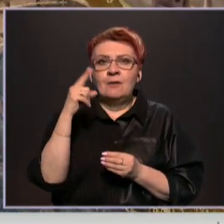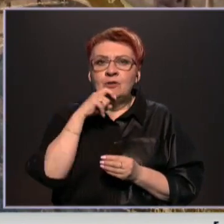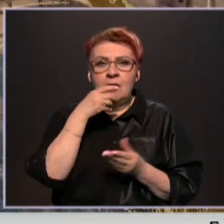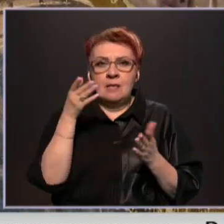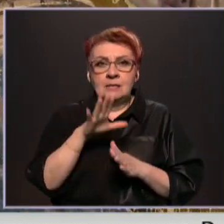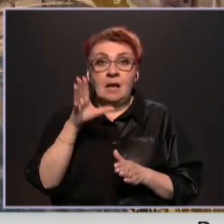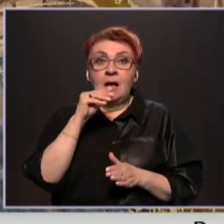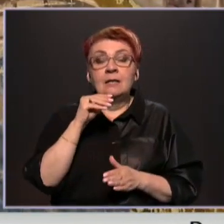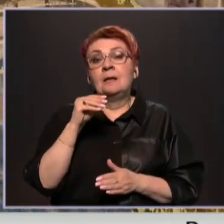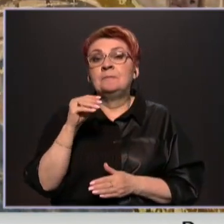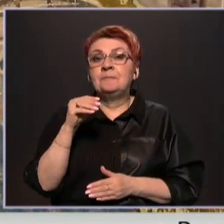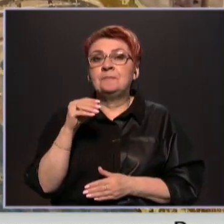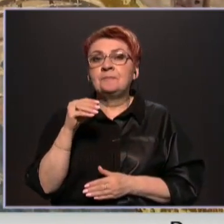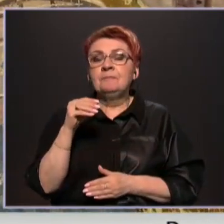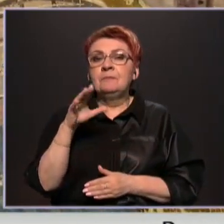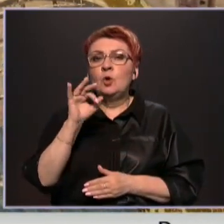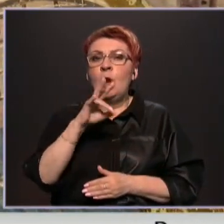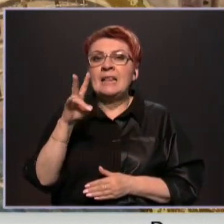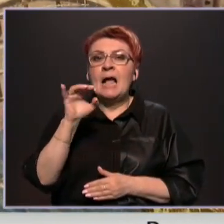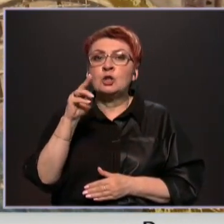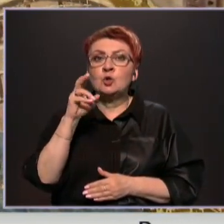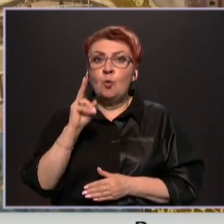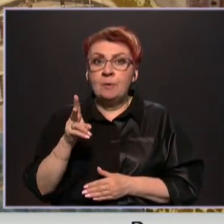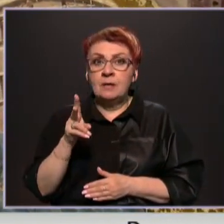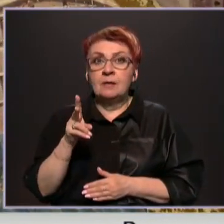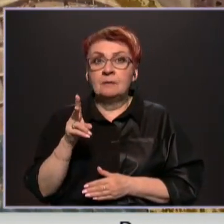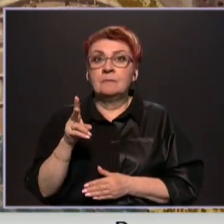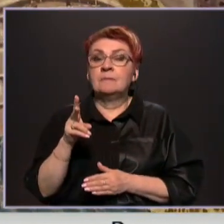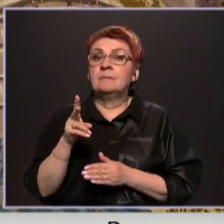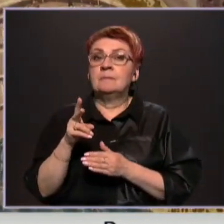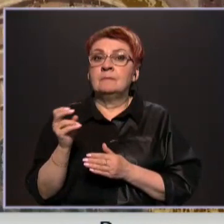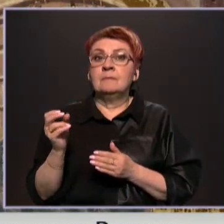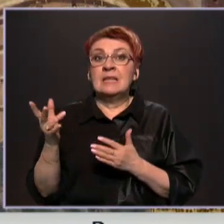оператор Юлиан Отступник набирал для похода против перцев рекрутов Солдаты Он